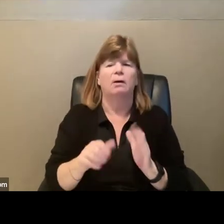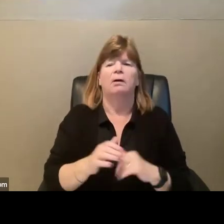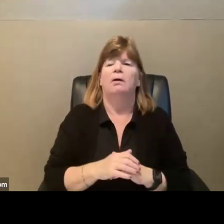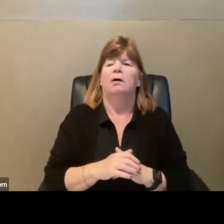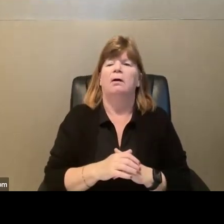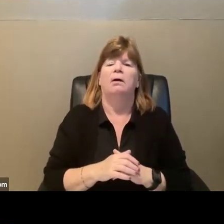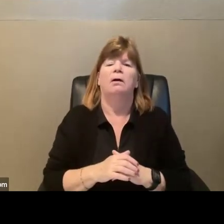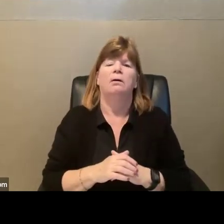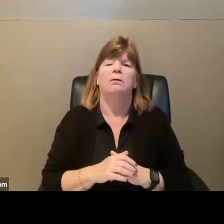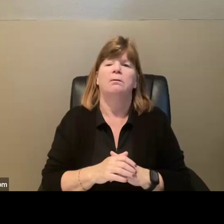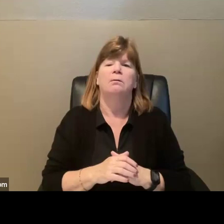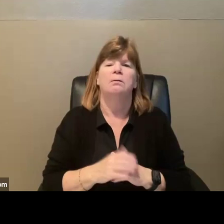¿Cuáles son algunos de los problemas? Bueno, si